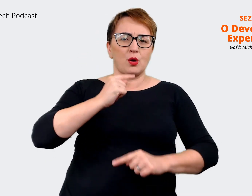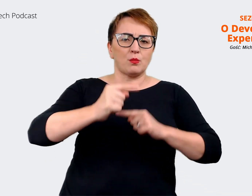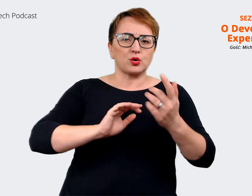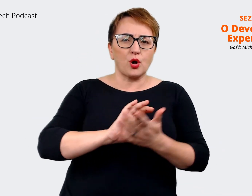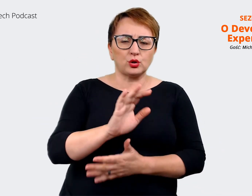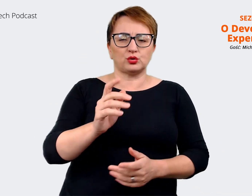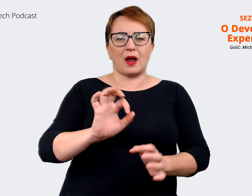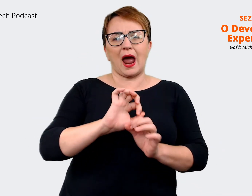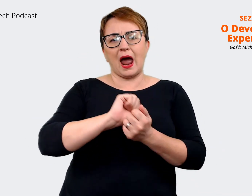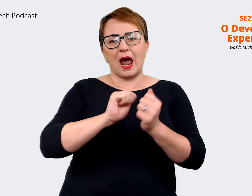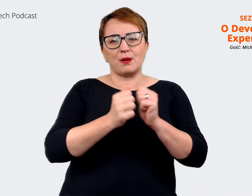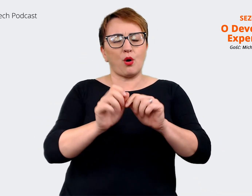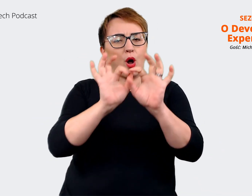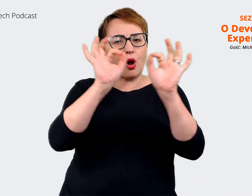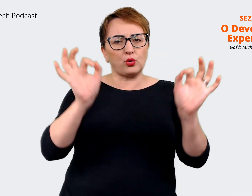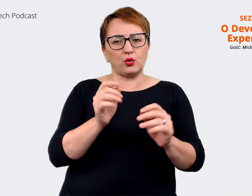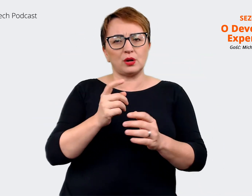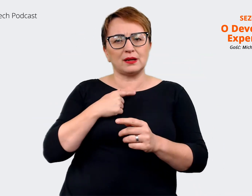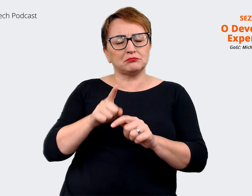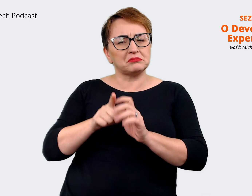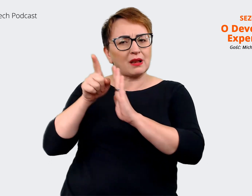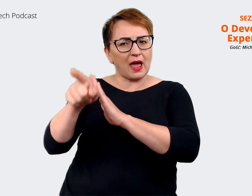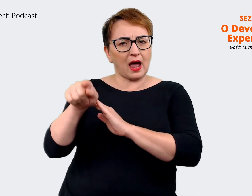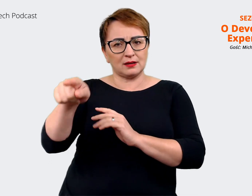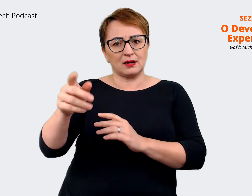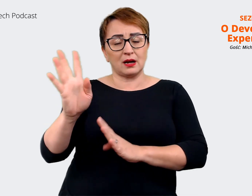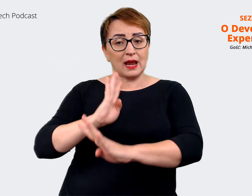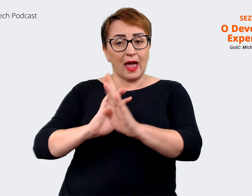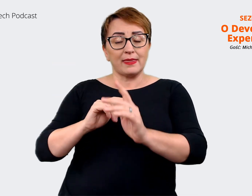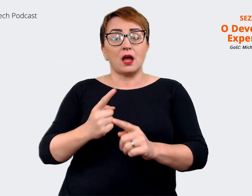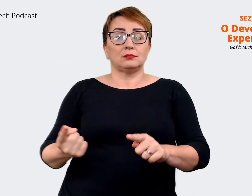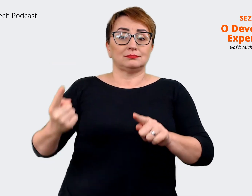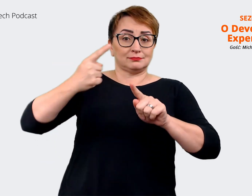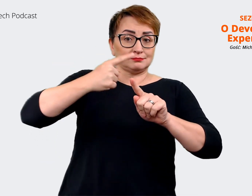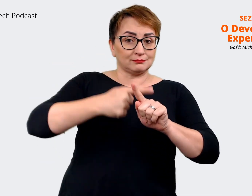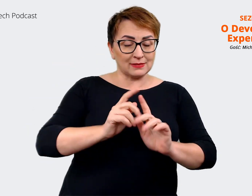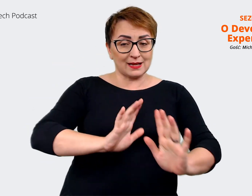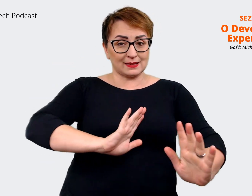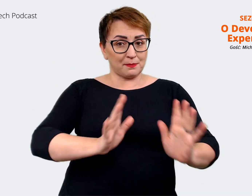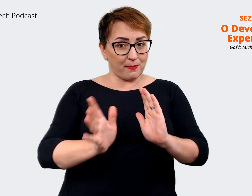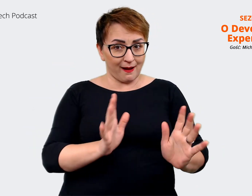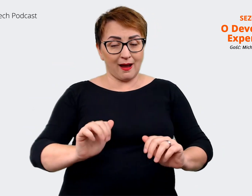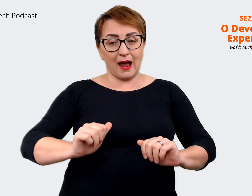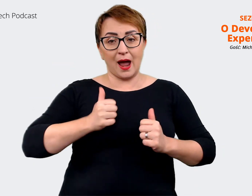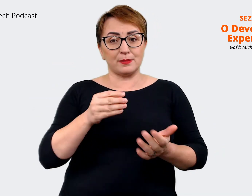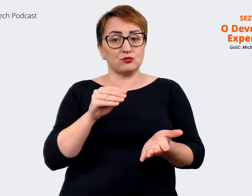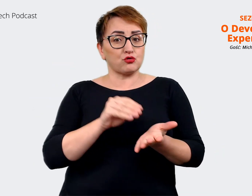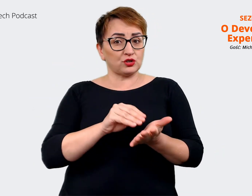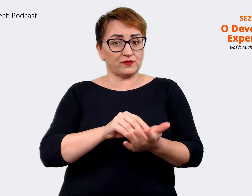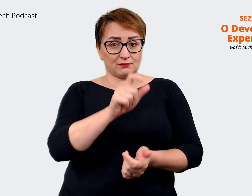swój produkt czy ogólnie dla klientów na przykład to zaczyna też dbać o to, żeby to doświadczenie